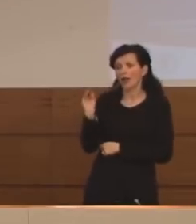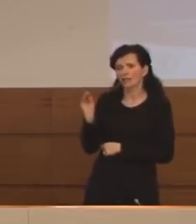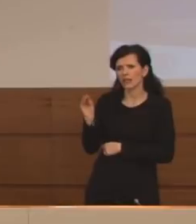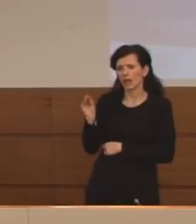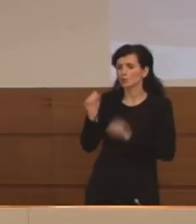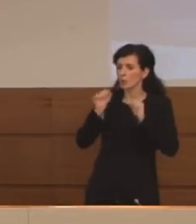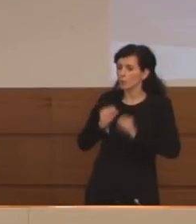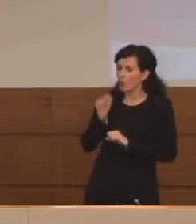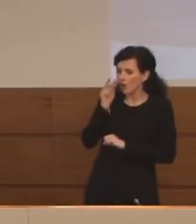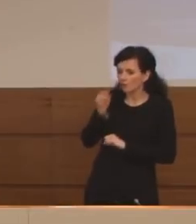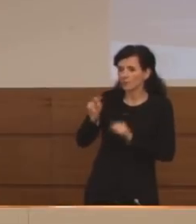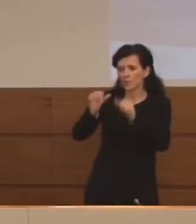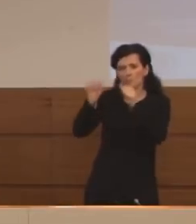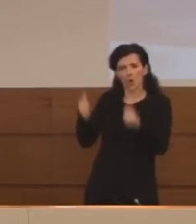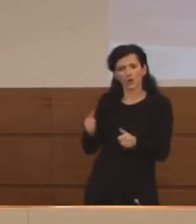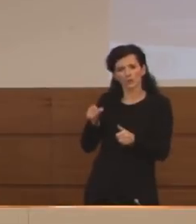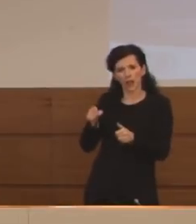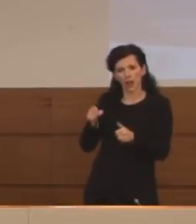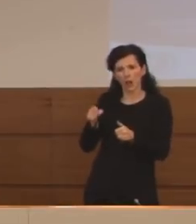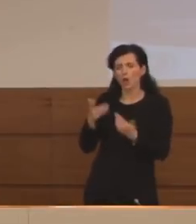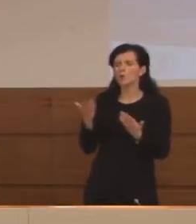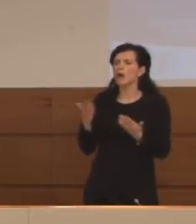a questi modelli perrò questi modelli non ci sono.